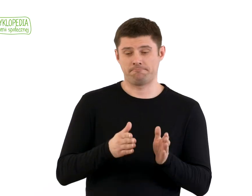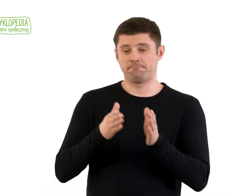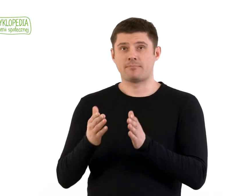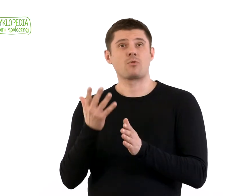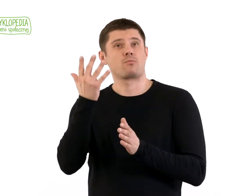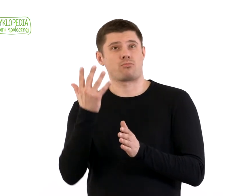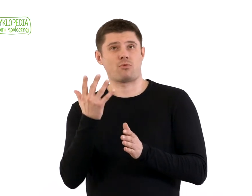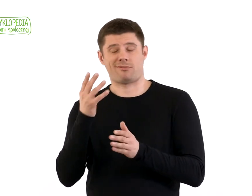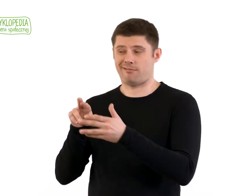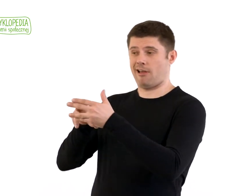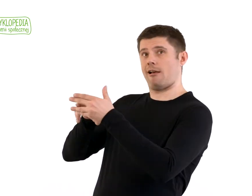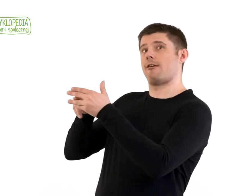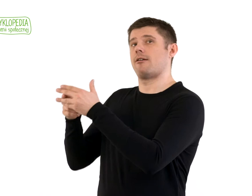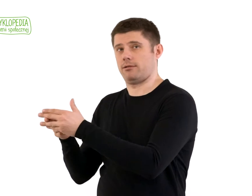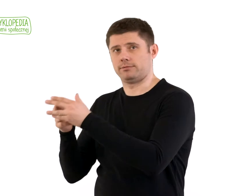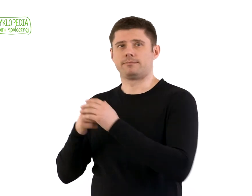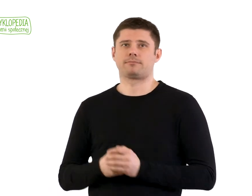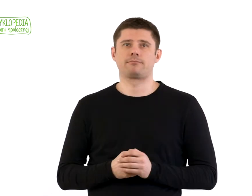Krok 5. Rejestracja